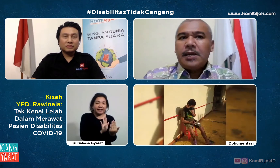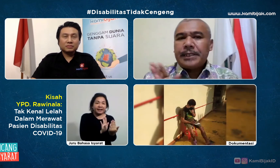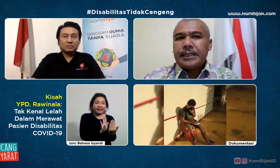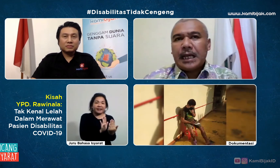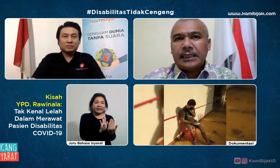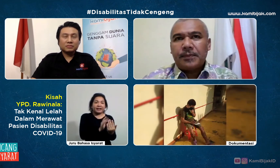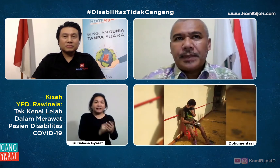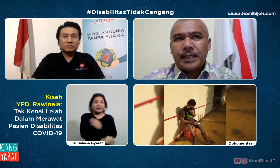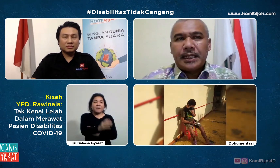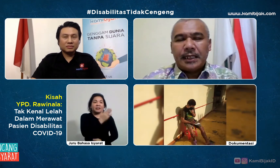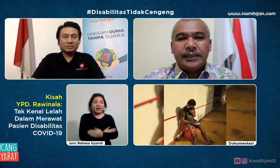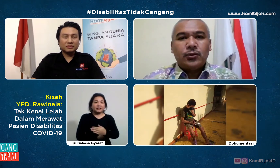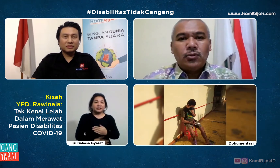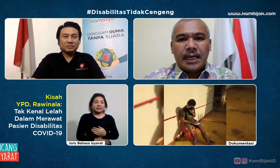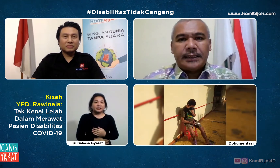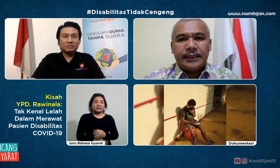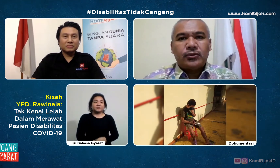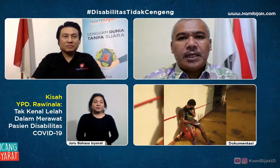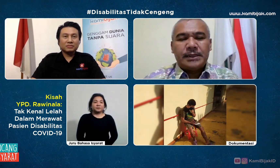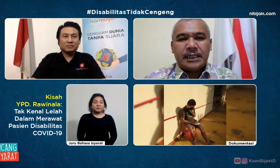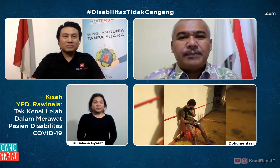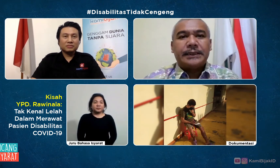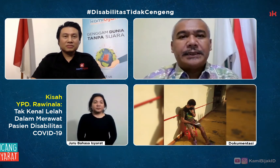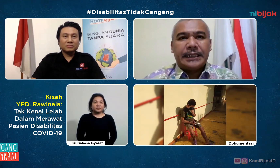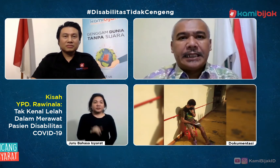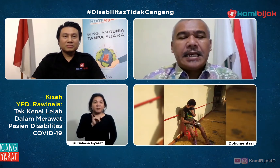sendiri pendekatan kepada lingkungan ini juga menjadi penting